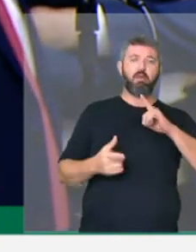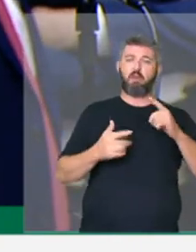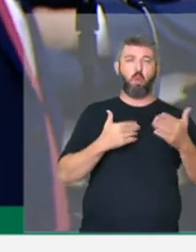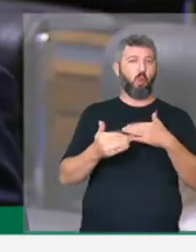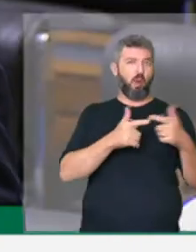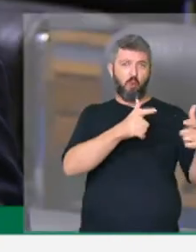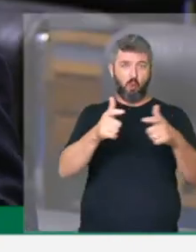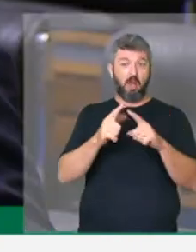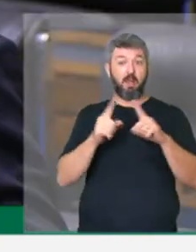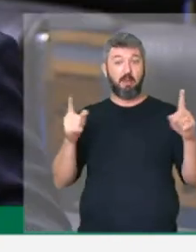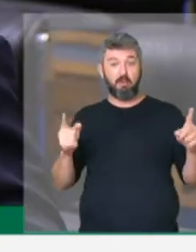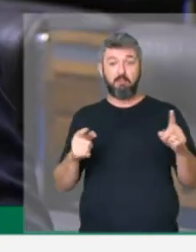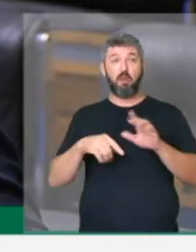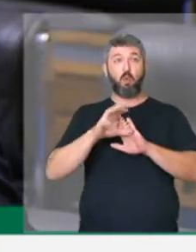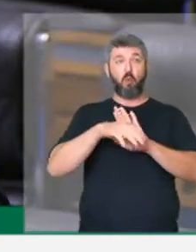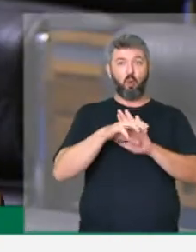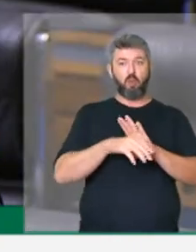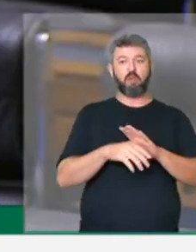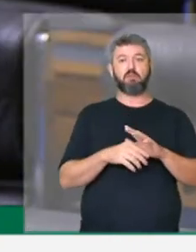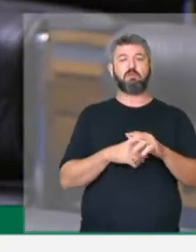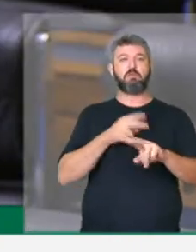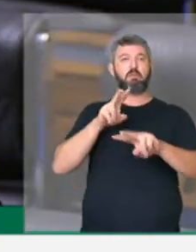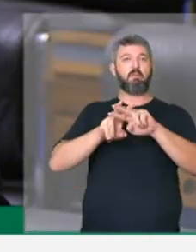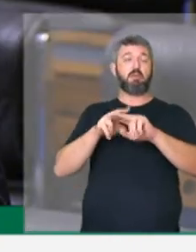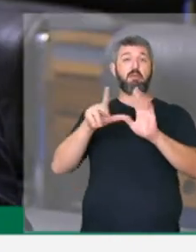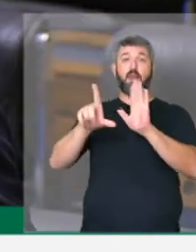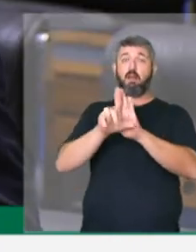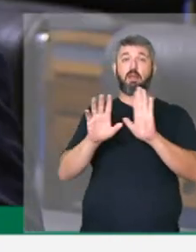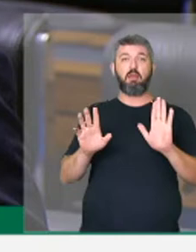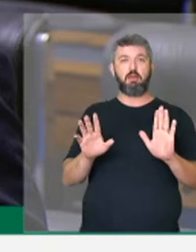NÃO VAI SER UM DESCONTO UM DESÁGIO QUE NÃO SEJA APETITOSO PRA QUITAÇÃO DO DÉBITO QUE VAMOS CONSEGUIR